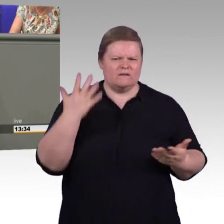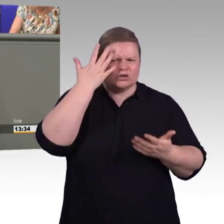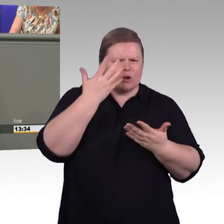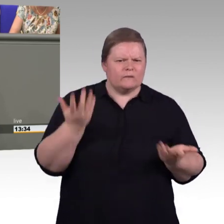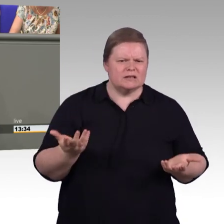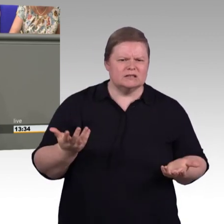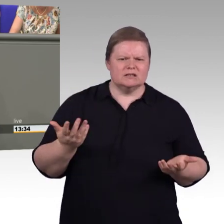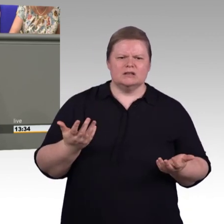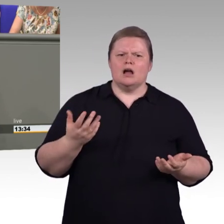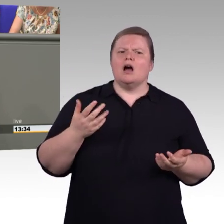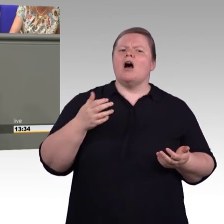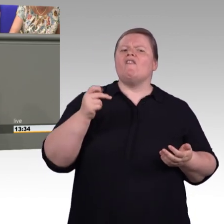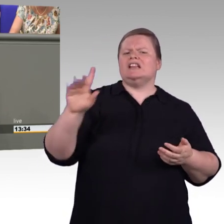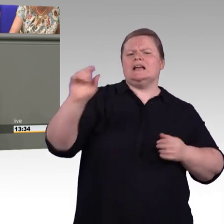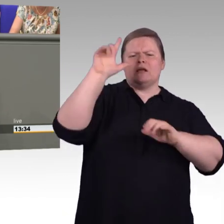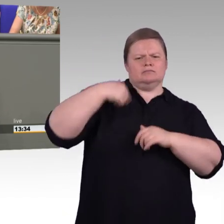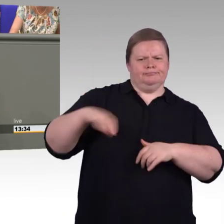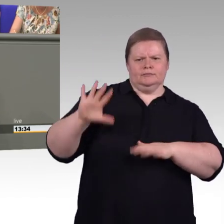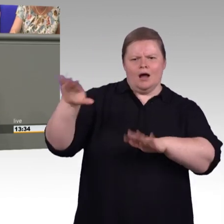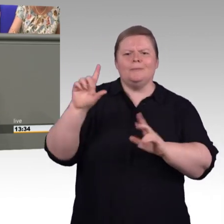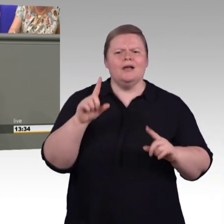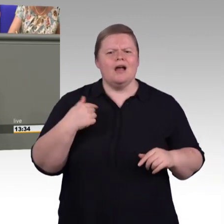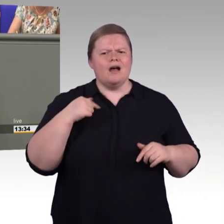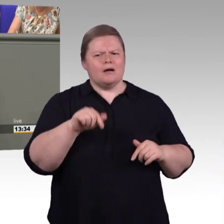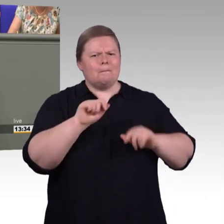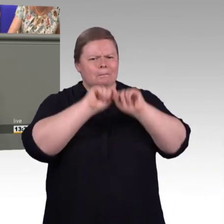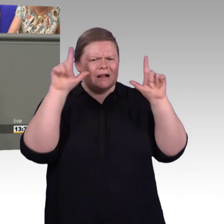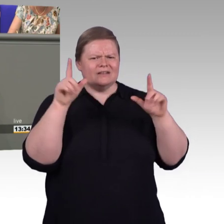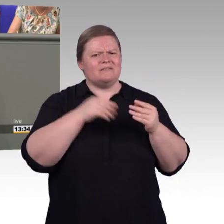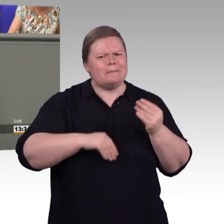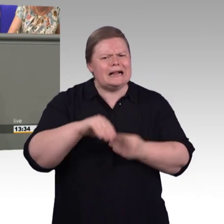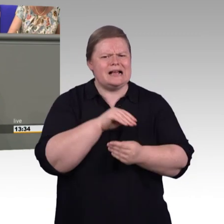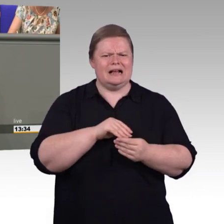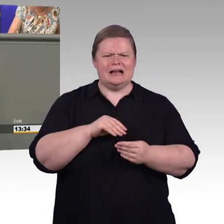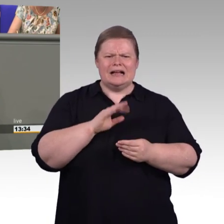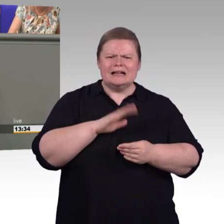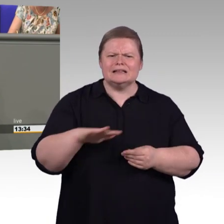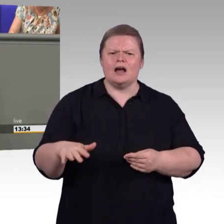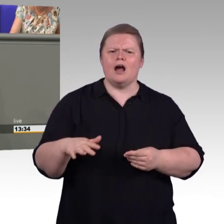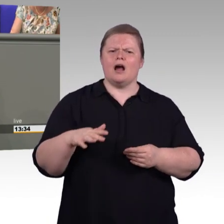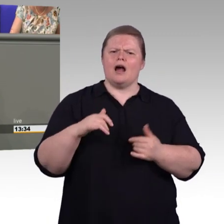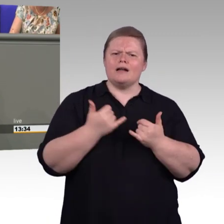und der Staat jetzt intervenieren wollte? Das ist doch nicht die Realität. Die Realität ist, dass Sie Elternrechte stärken, wenn Sie die Rechte der Kinder stärken.